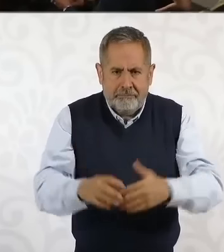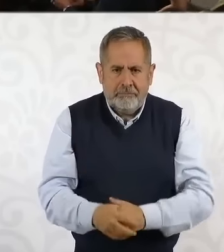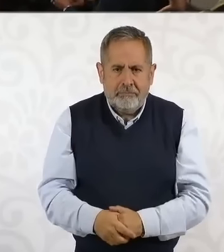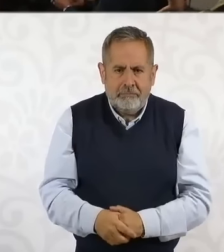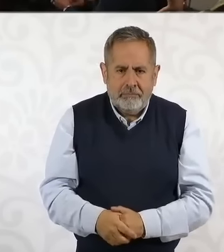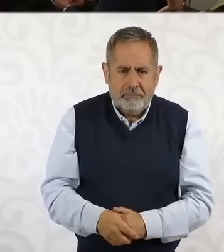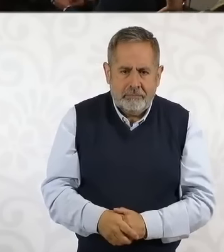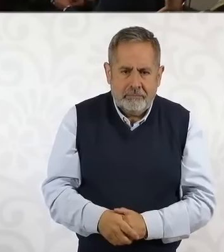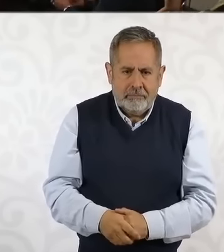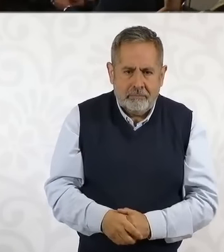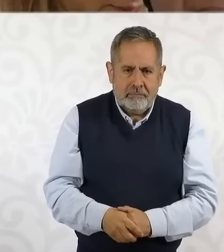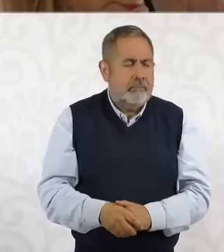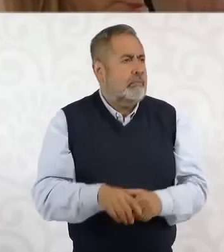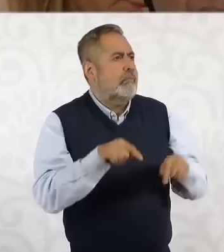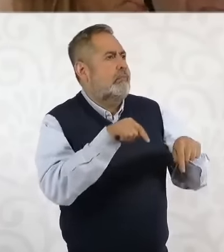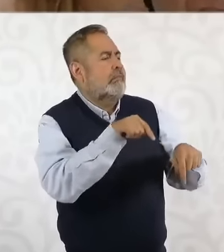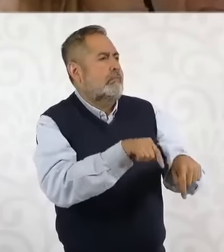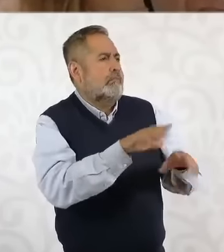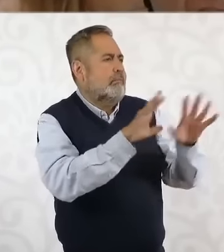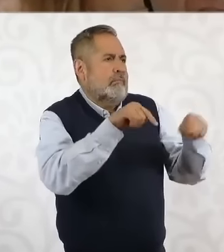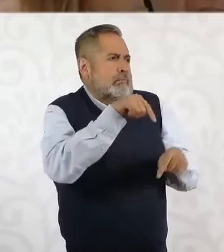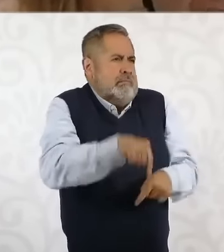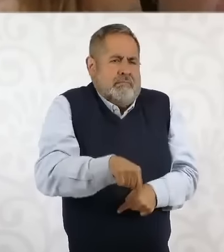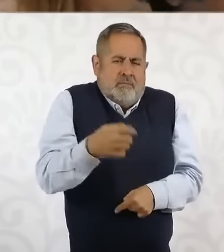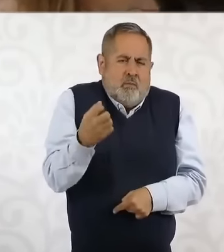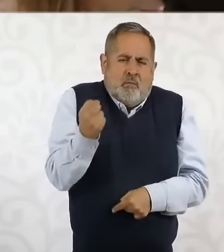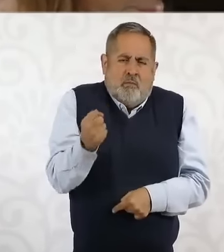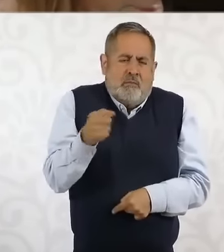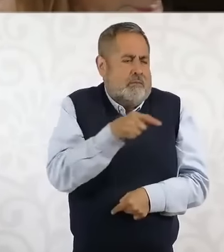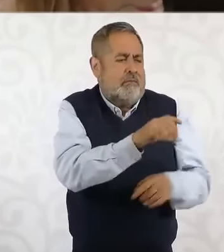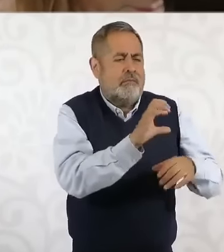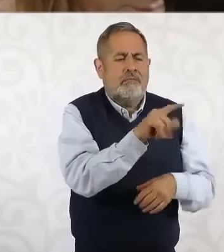reflector de aquí es muchísimo más poderoso que el que pueden tener ellos. Sí, por eso es